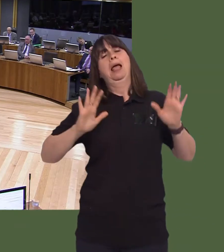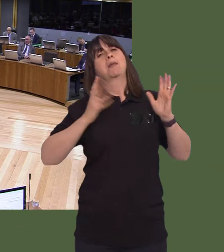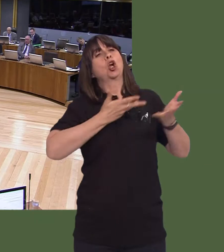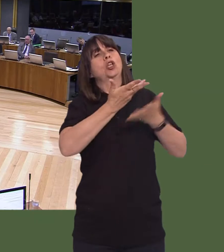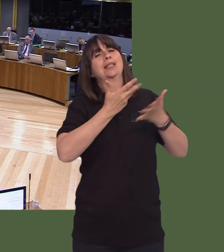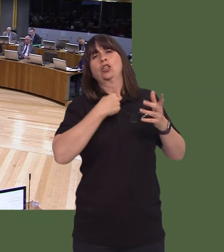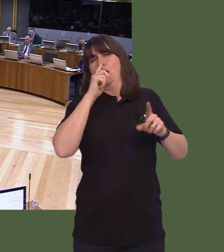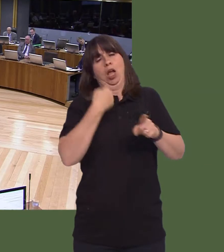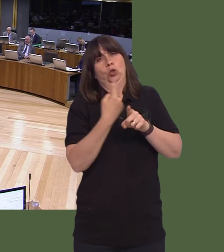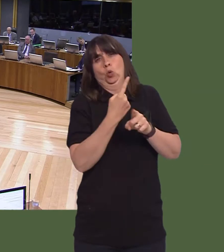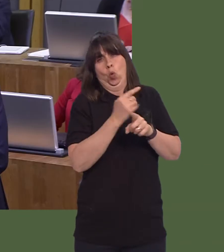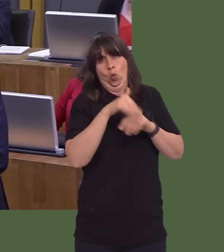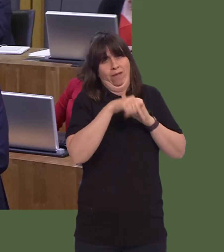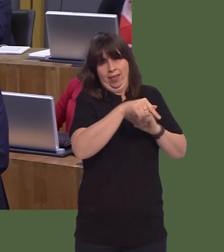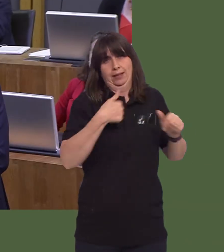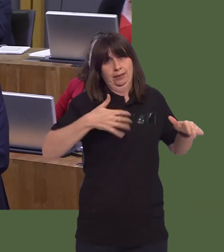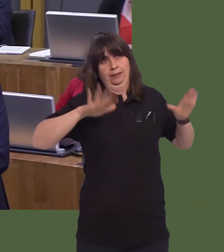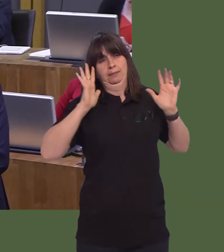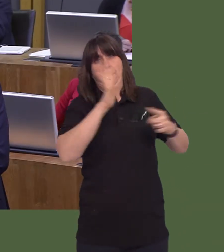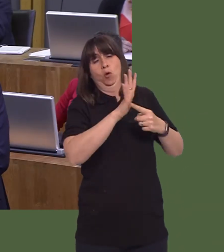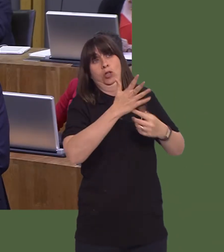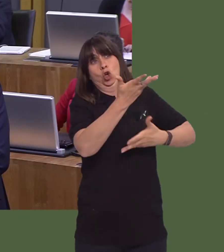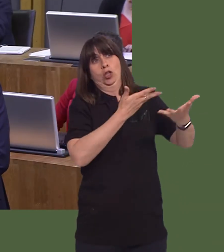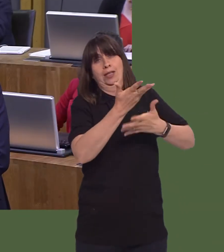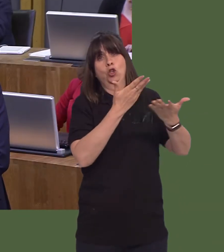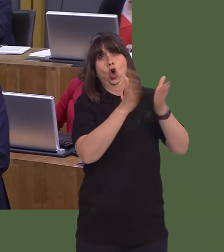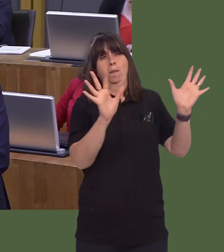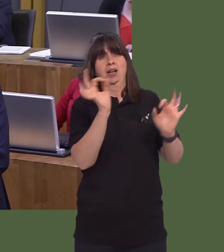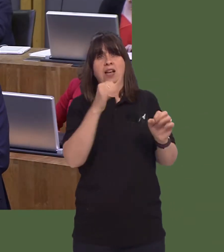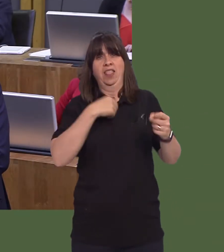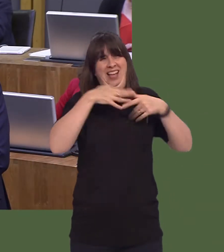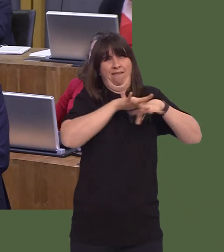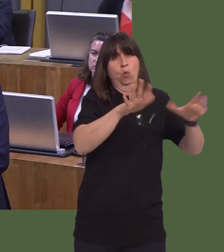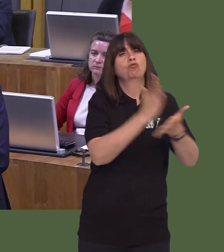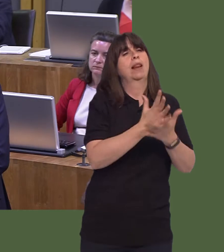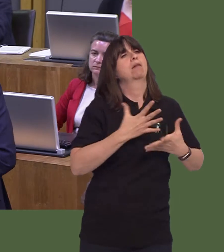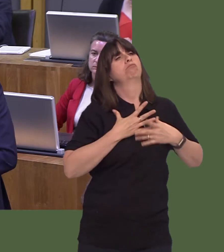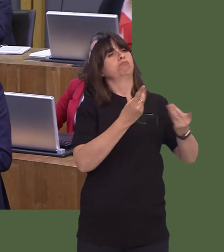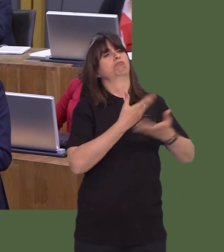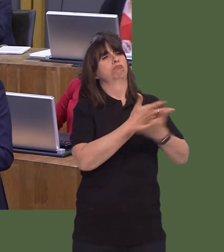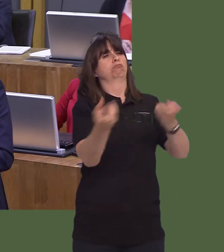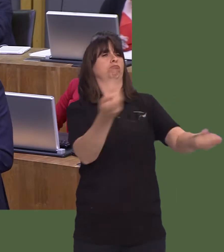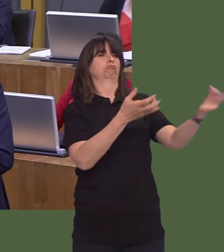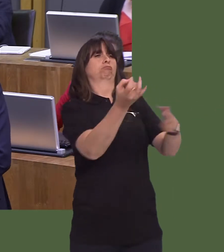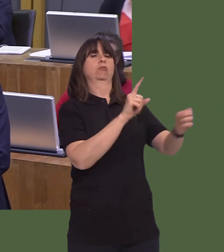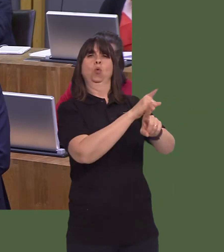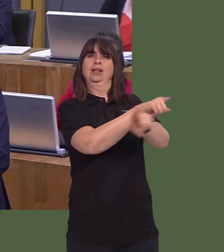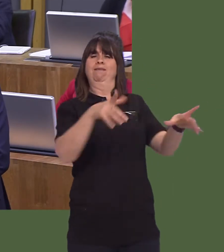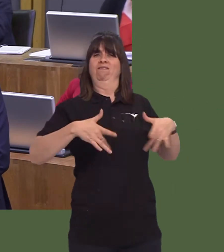barn yn y broses ei hunan er mwyn eu bod nhw'n gallu dweud pa mor gryf maen nhw'n teimlo